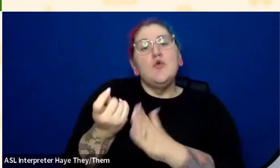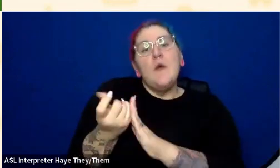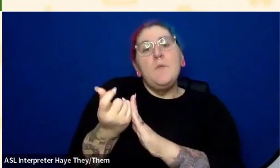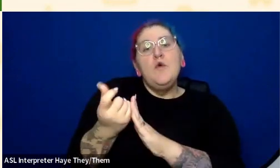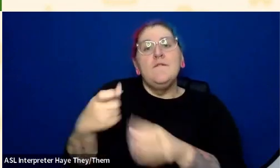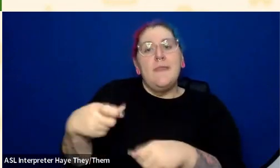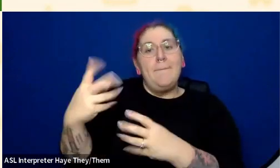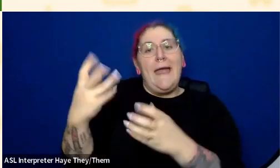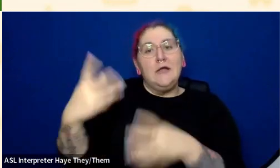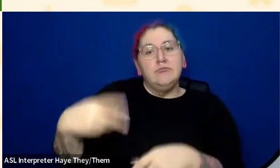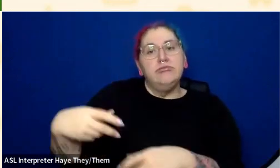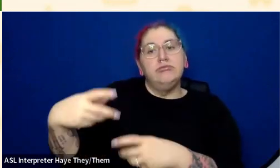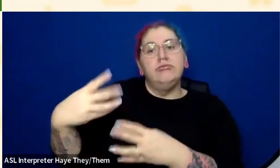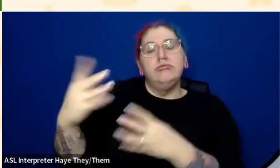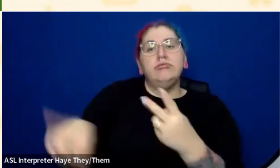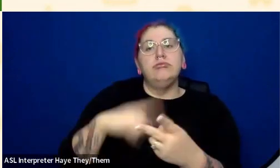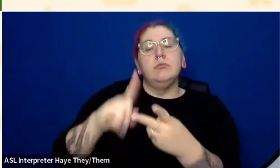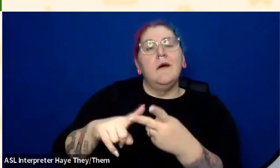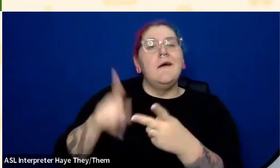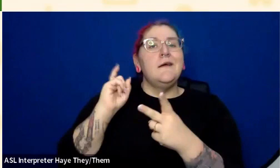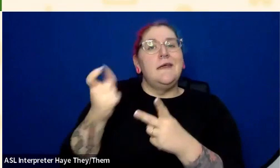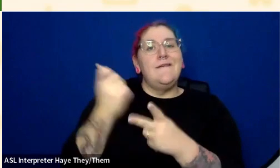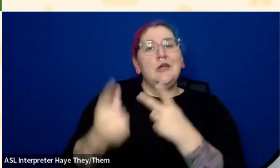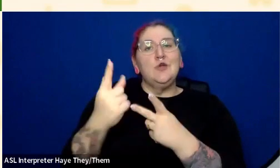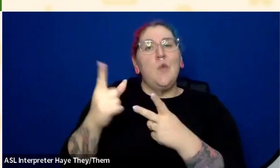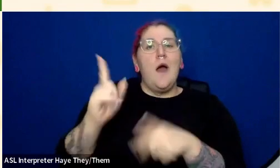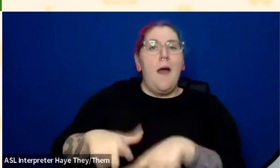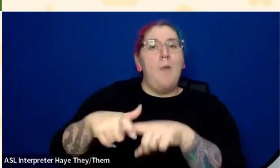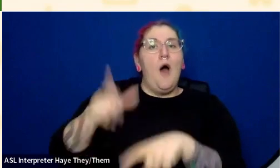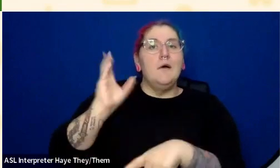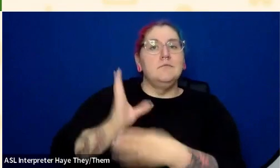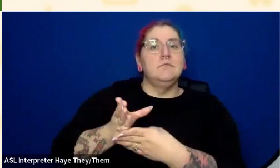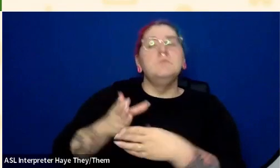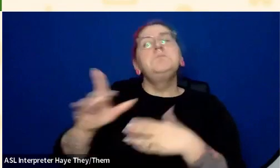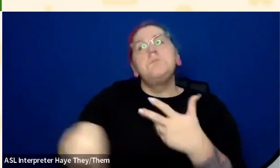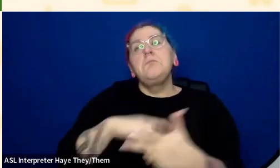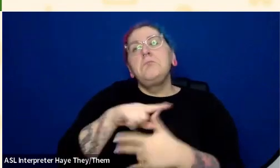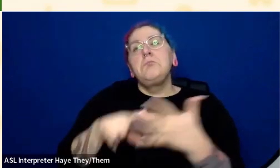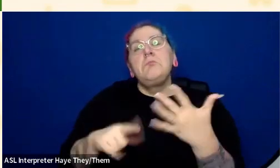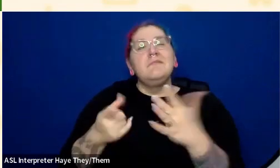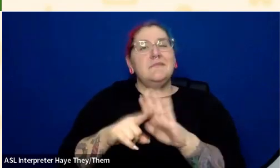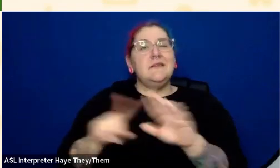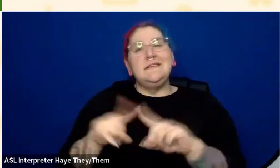colocar un botón de pausa debajo de cada animación. Pero queremos que esto sea lo más fácil posible